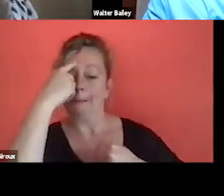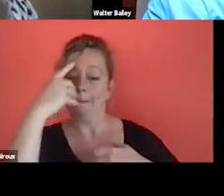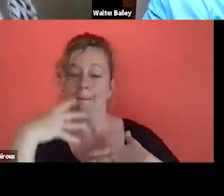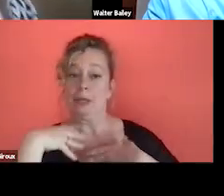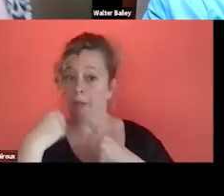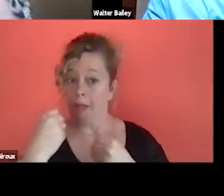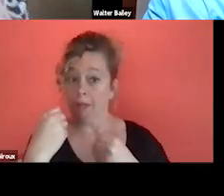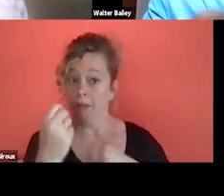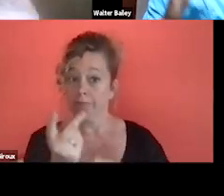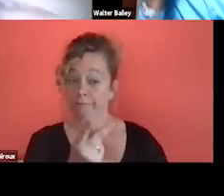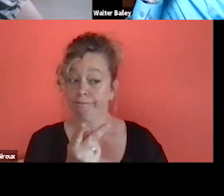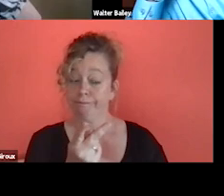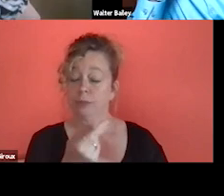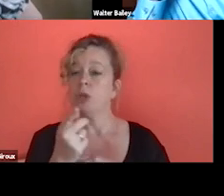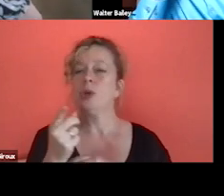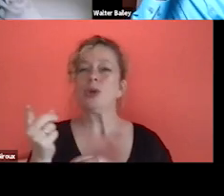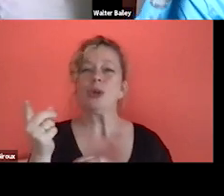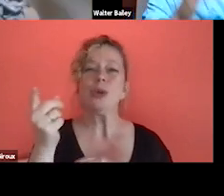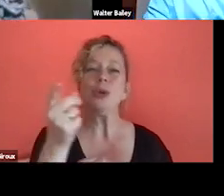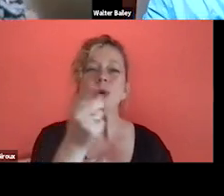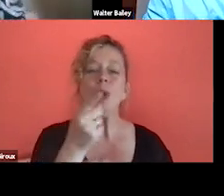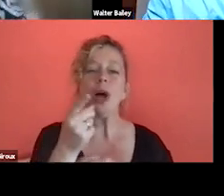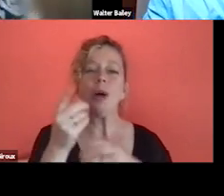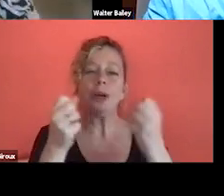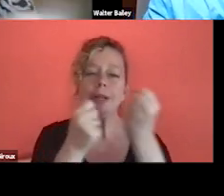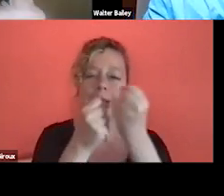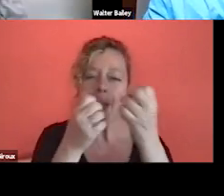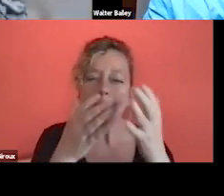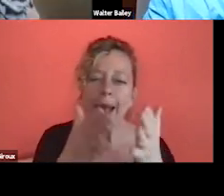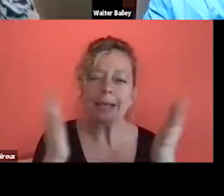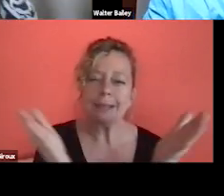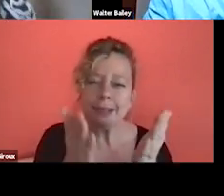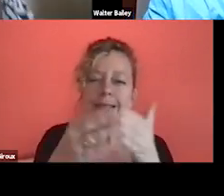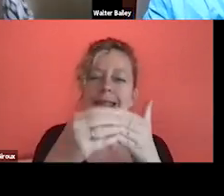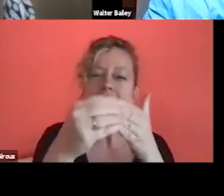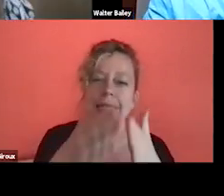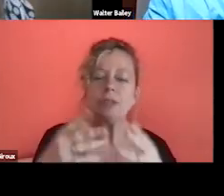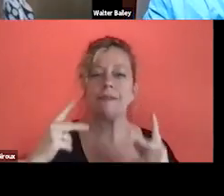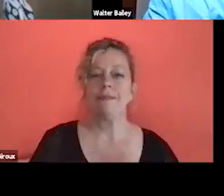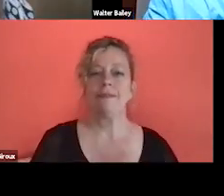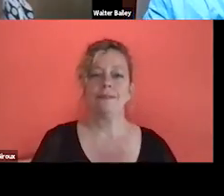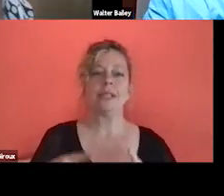porque todos ustedes fueron embajadores de la salud física al recordarles a las personas cómo podían protegerse.